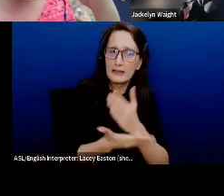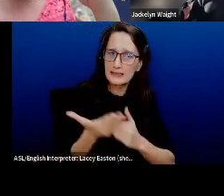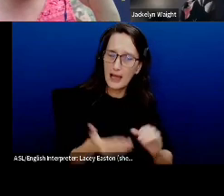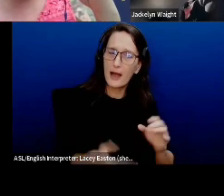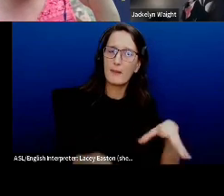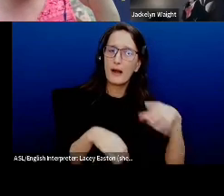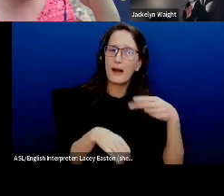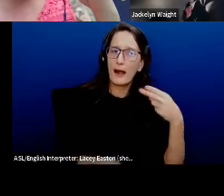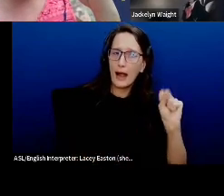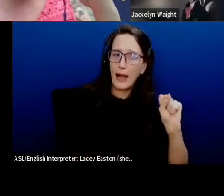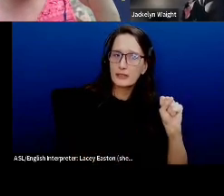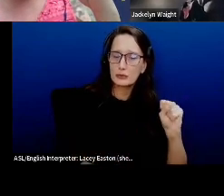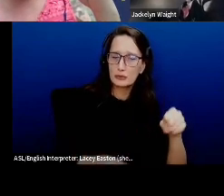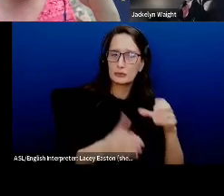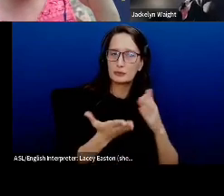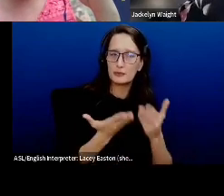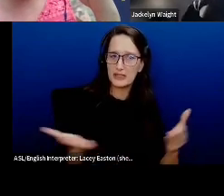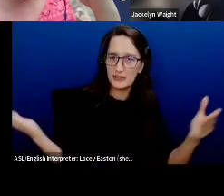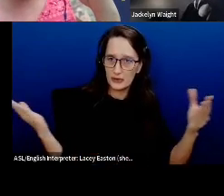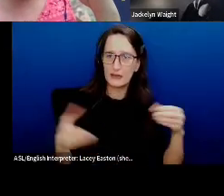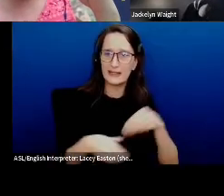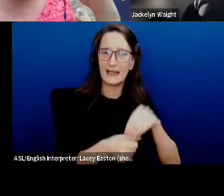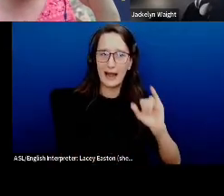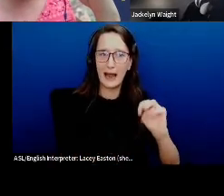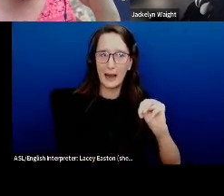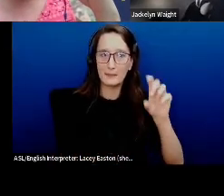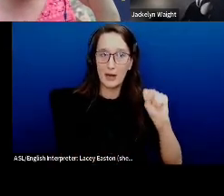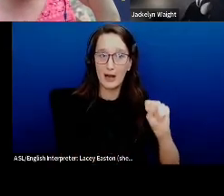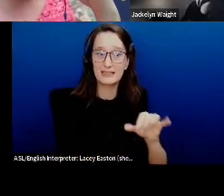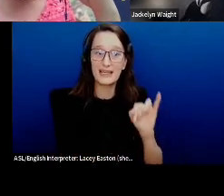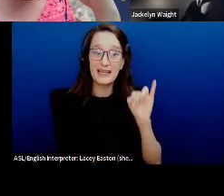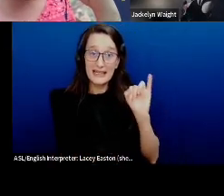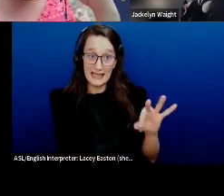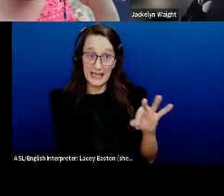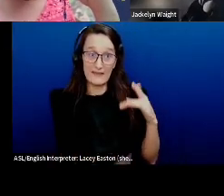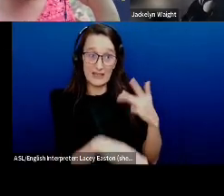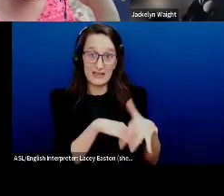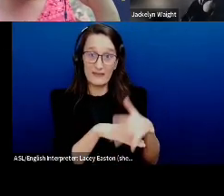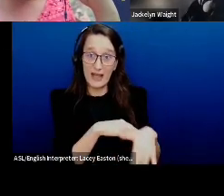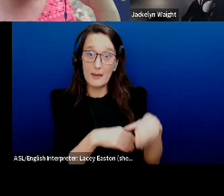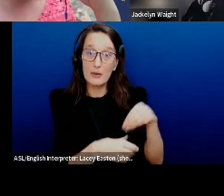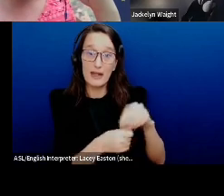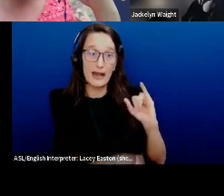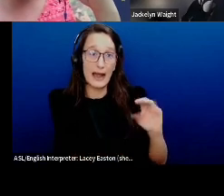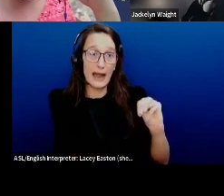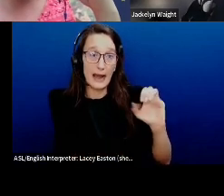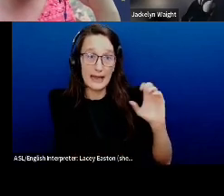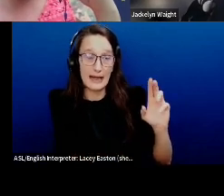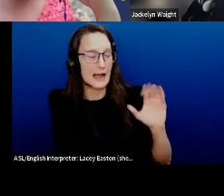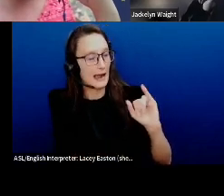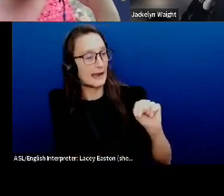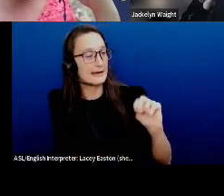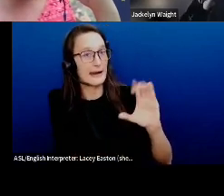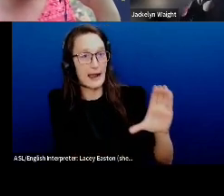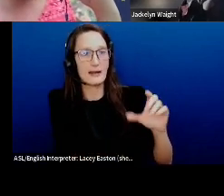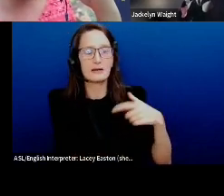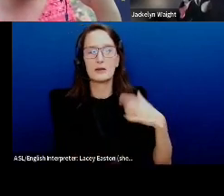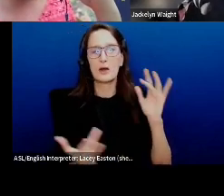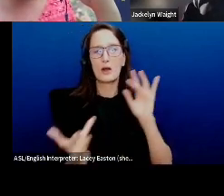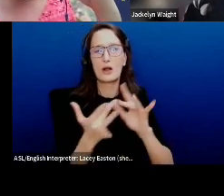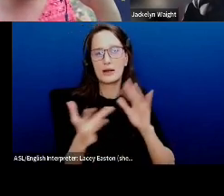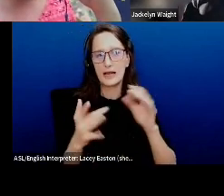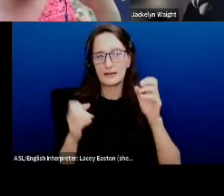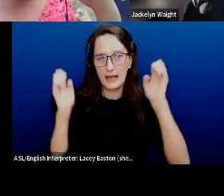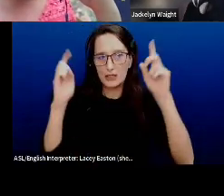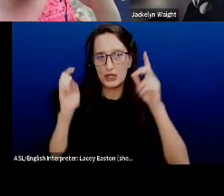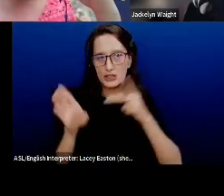está disponible en NIMAC, contacte a su profesional educativo. Slide. La Biblioteca Estatal de California